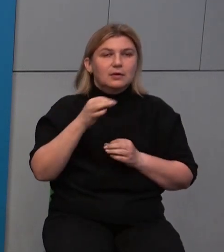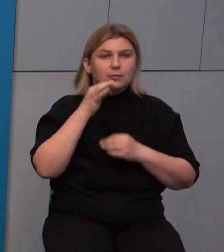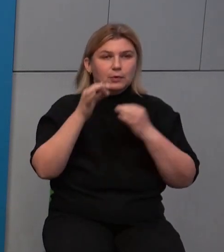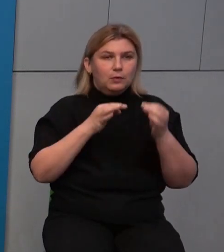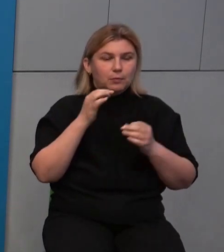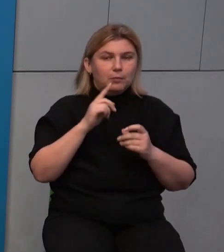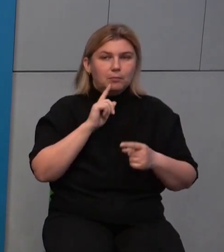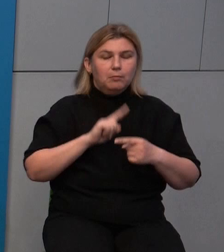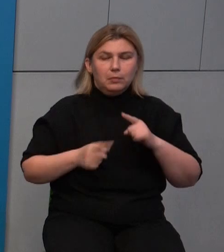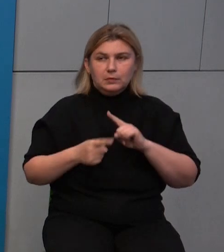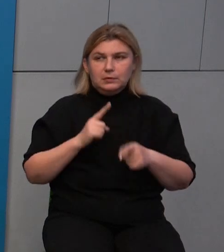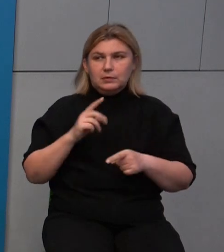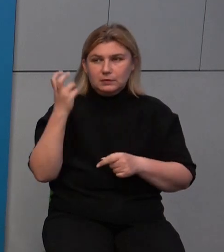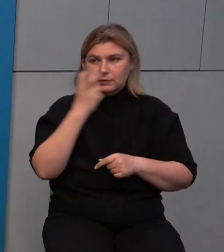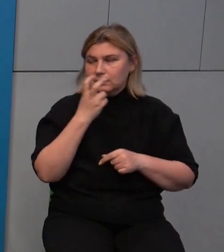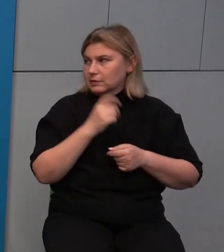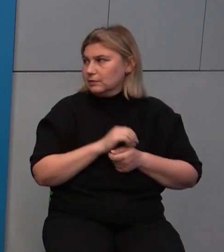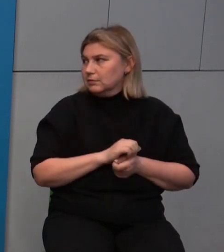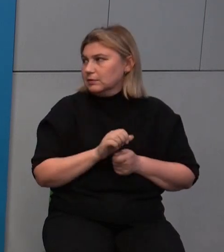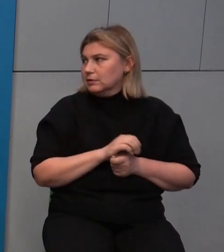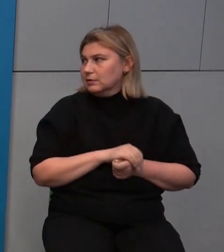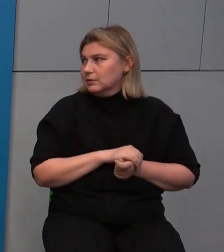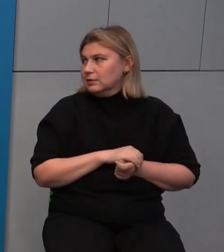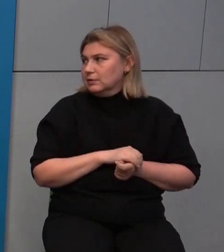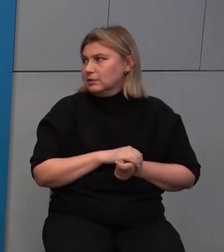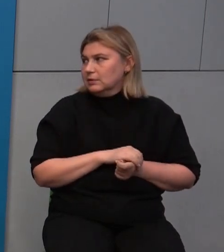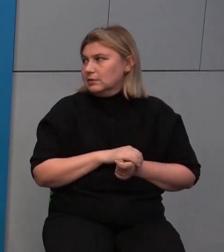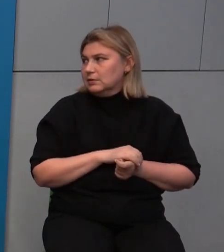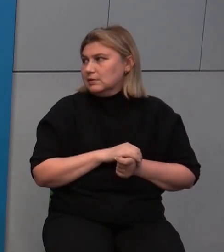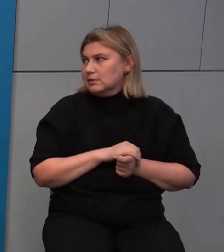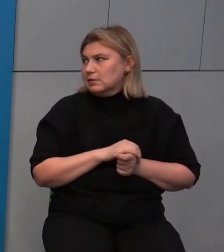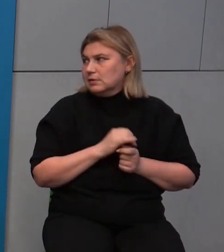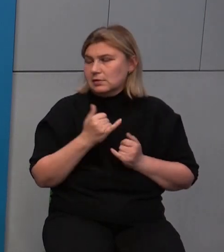I to jest też dla mnie ciekawe, że to jest taki inny sposób pisania